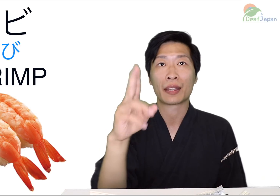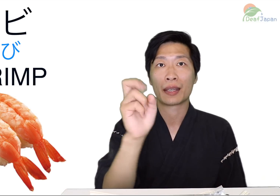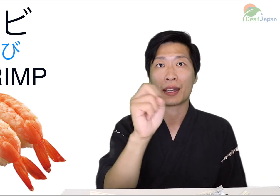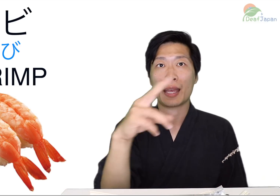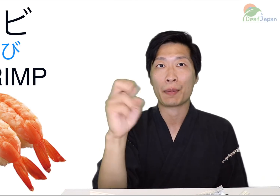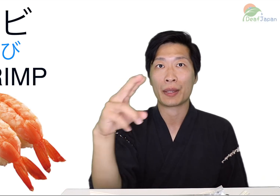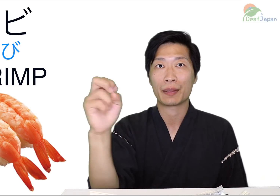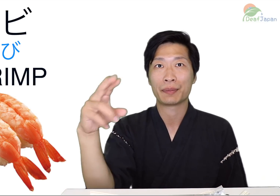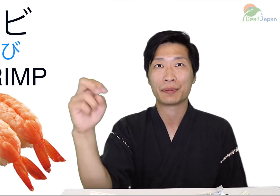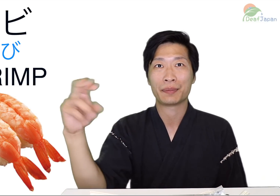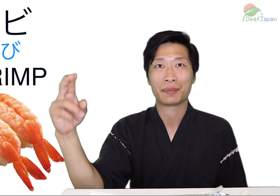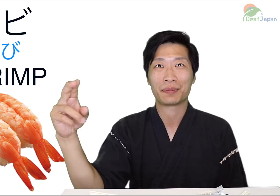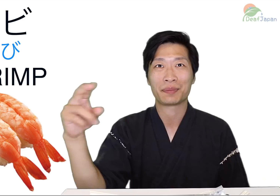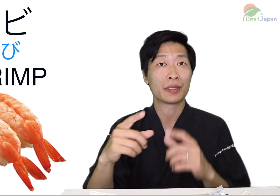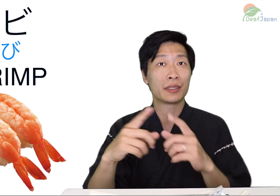und Garnele.